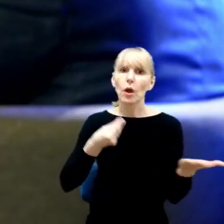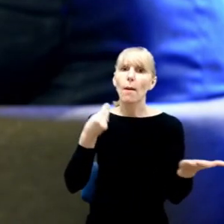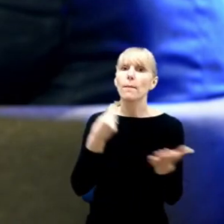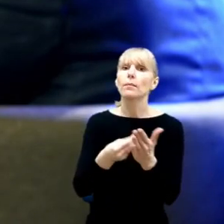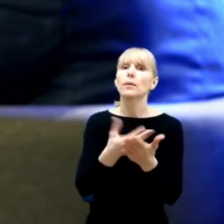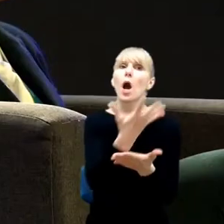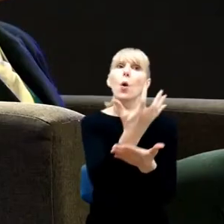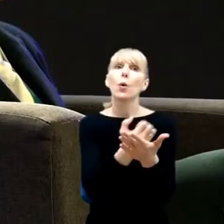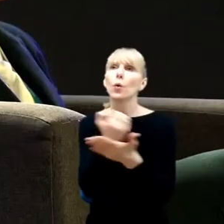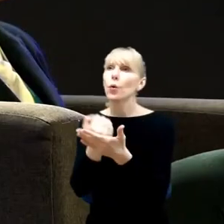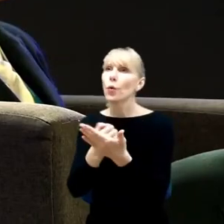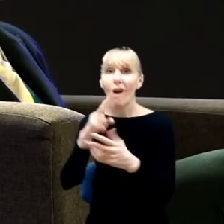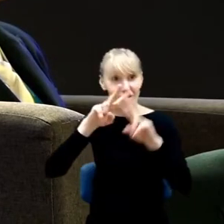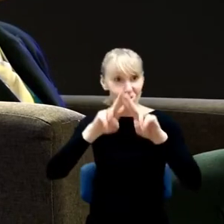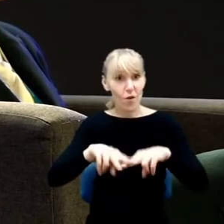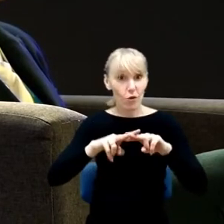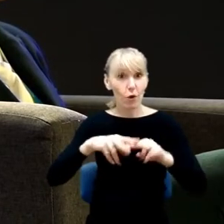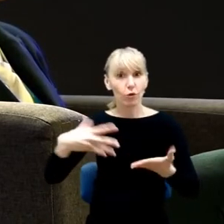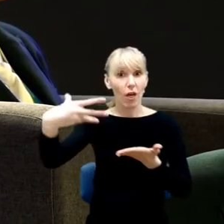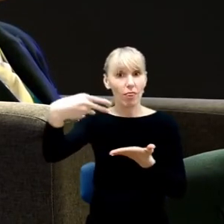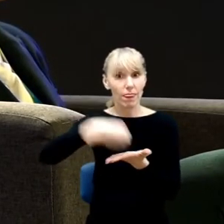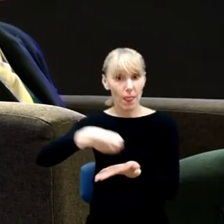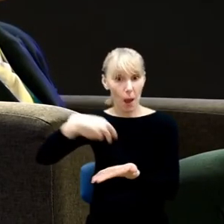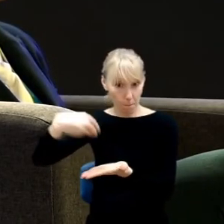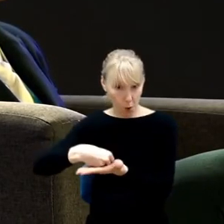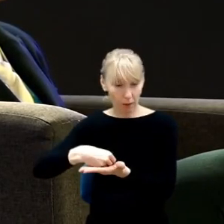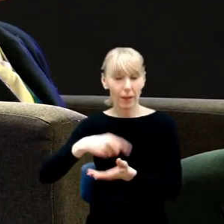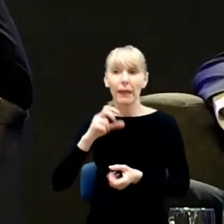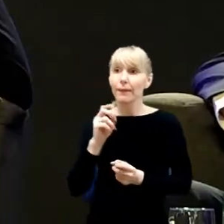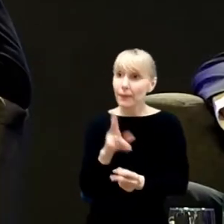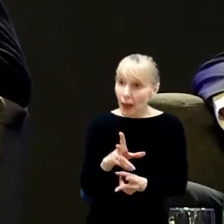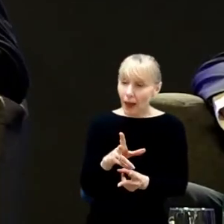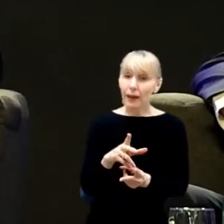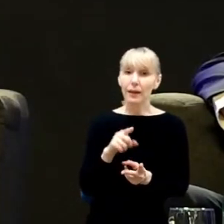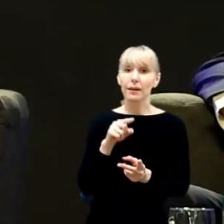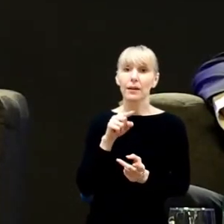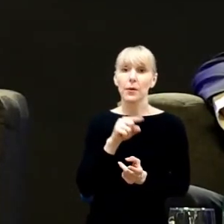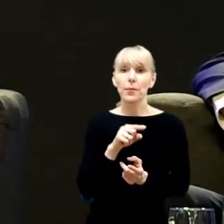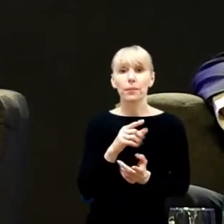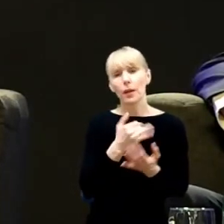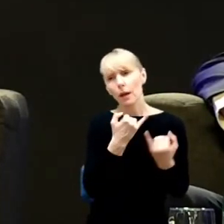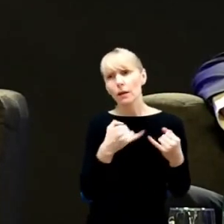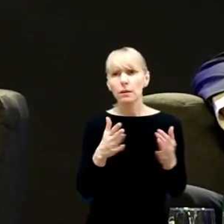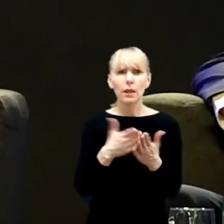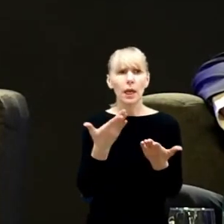Poza pojedynczymi inwestycjami, które są finansowane,